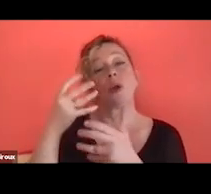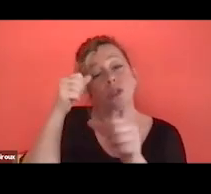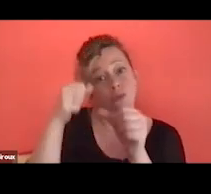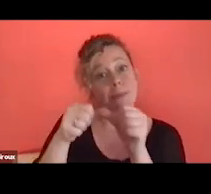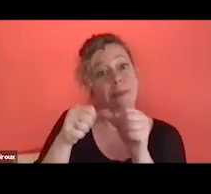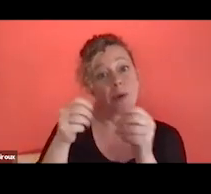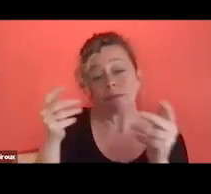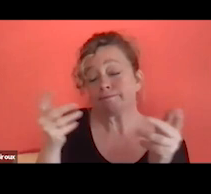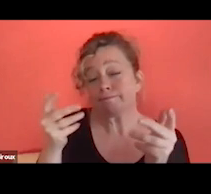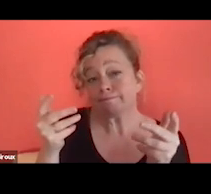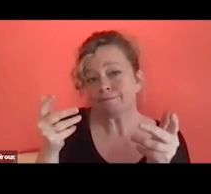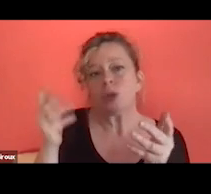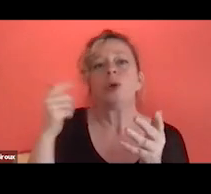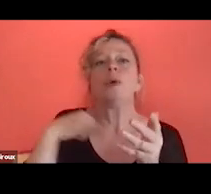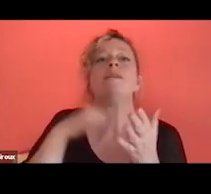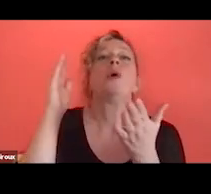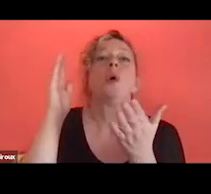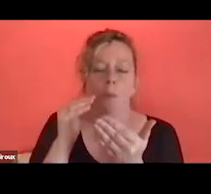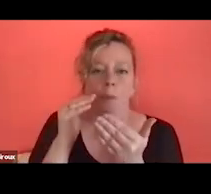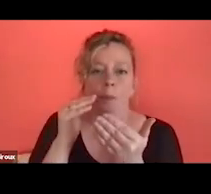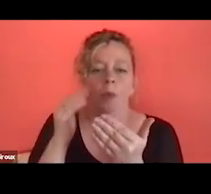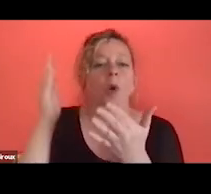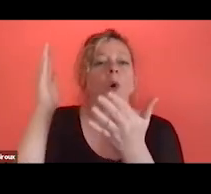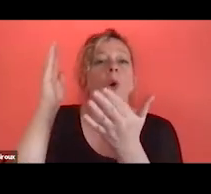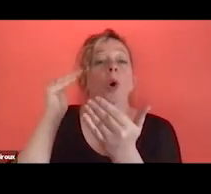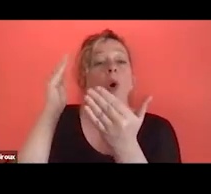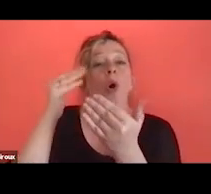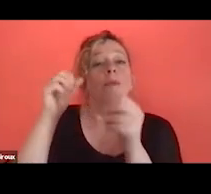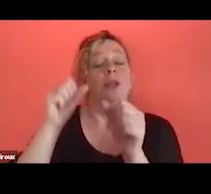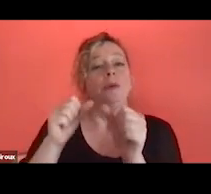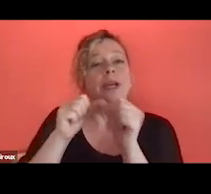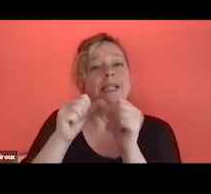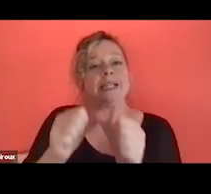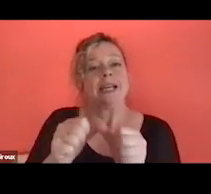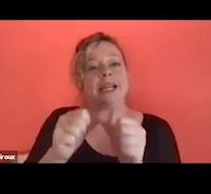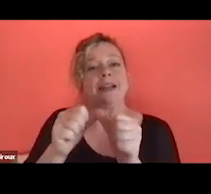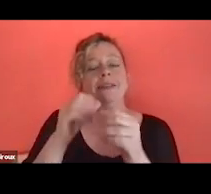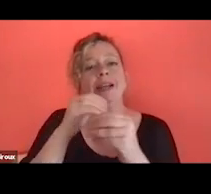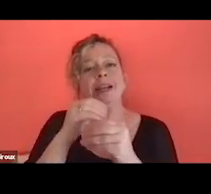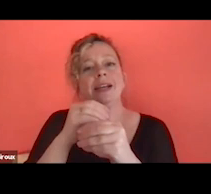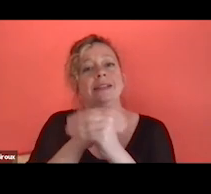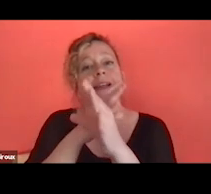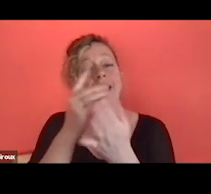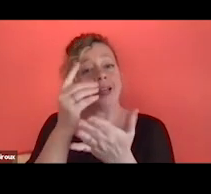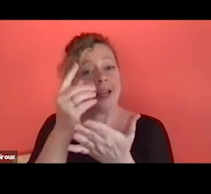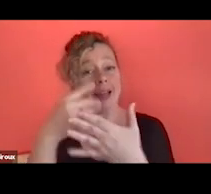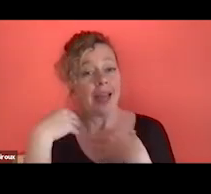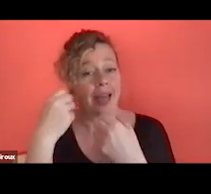es que hay esperanza. Existe la esperanza de que podamos ampliar el acceso a la atención a través de telesalud y otras modalidades de tratamiento.